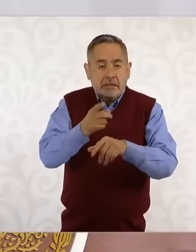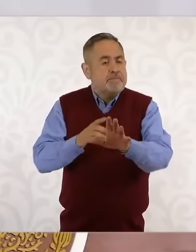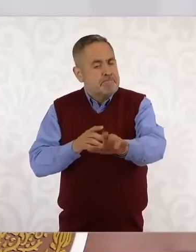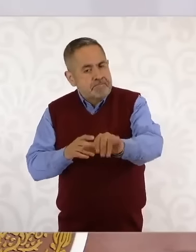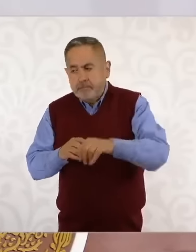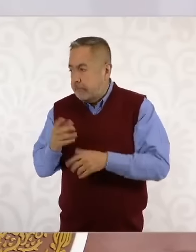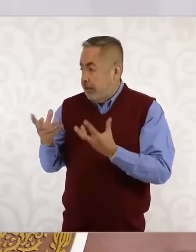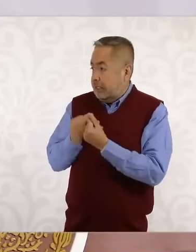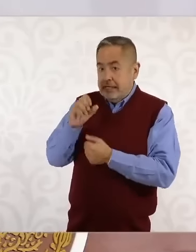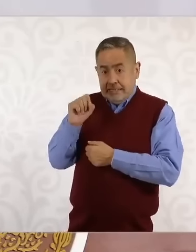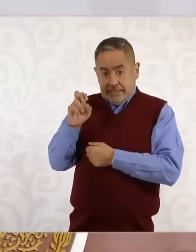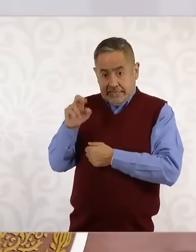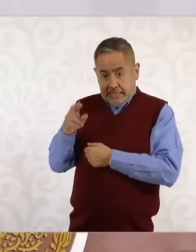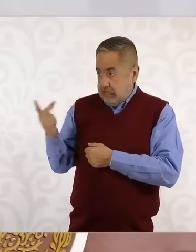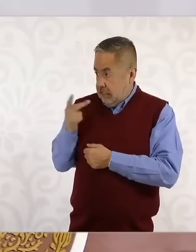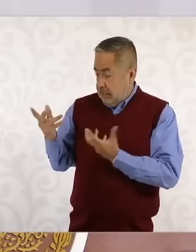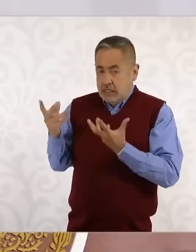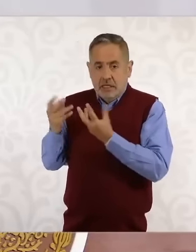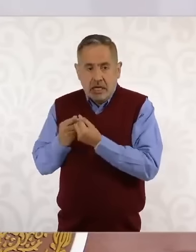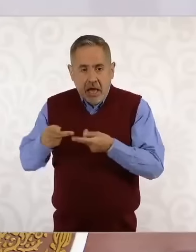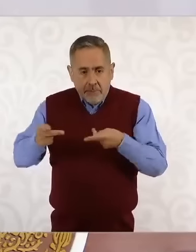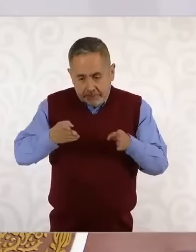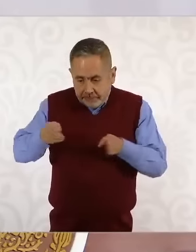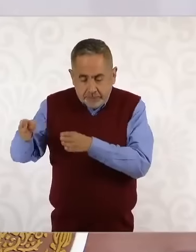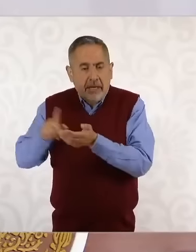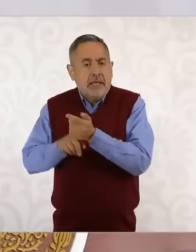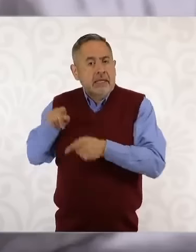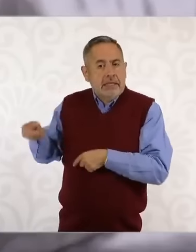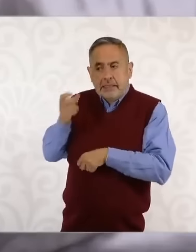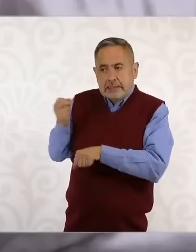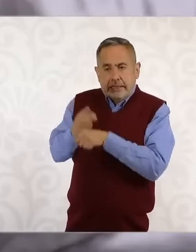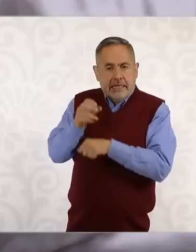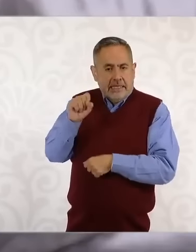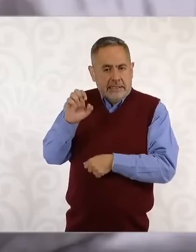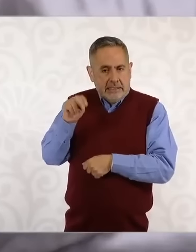que se hace a través de del área de planeación de la SEC. Secretaría de Energía que está eh ligada